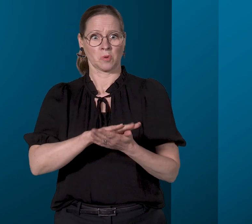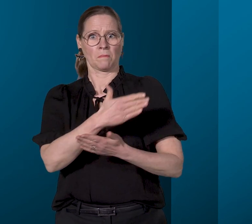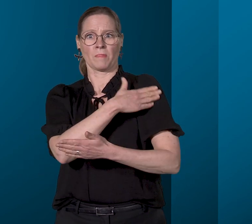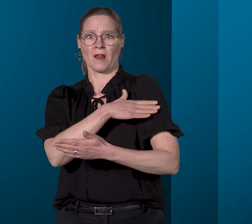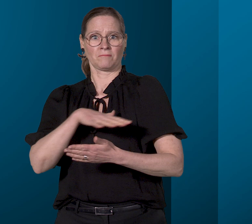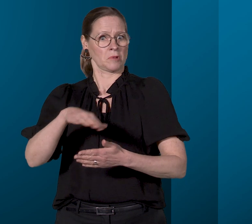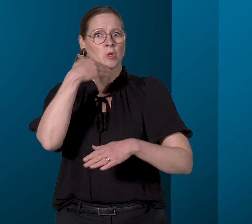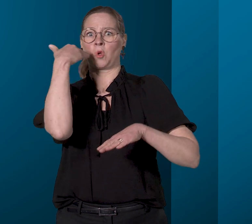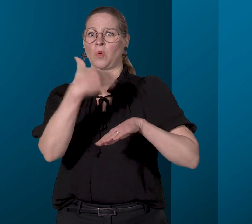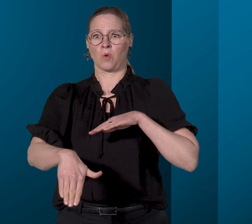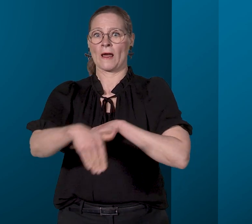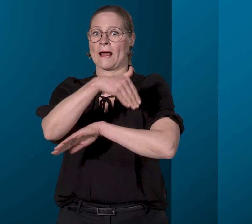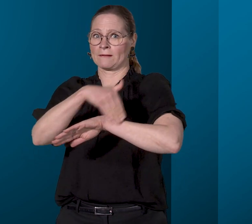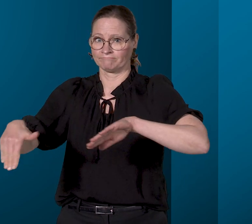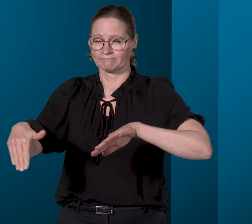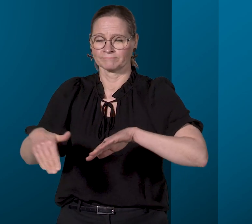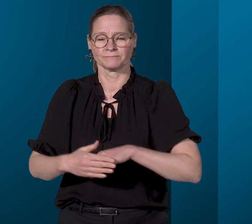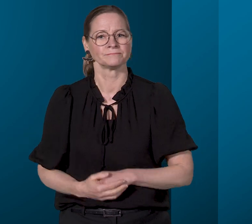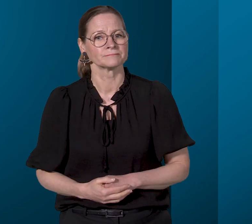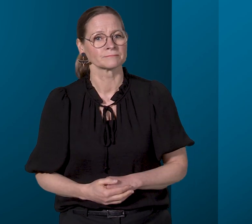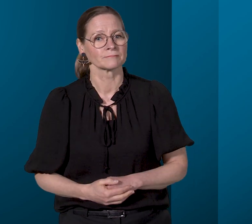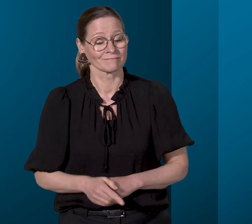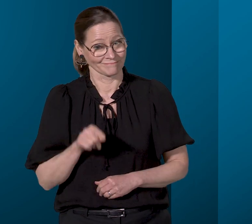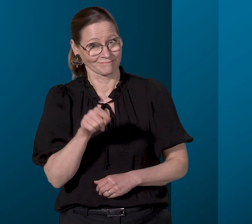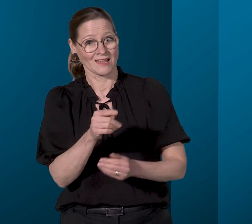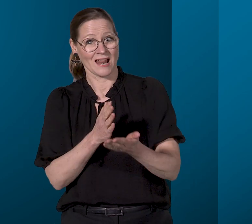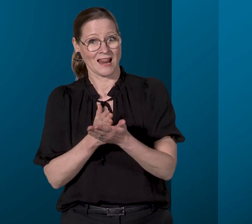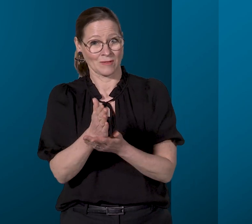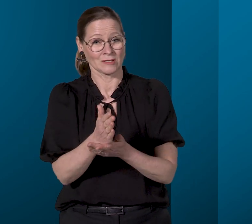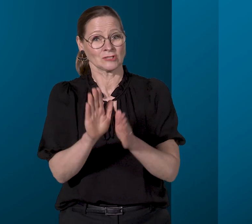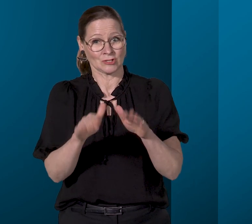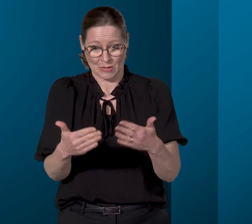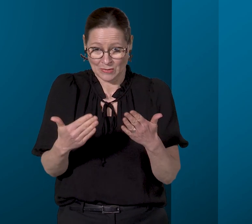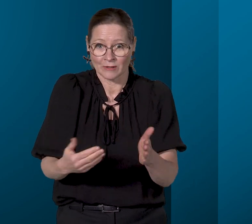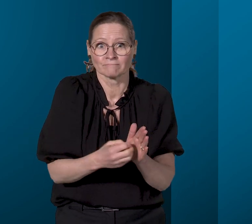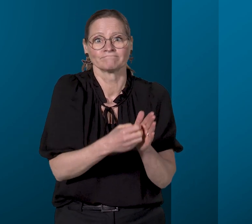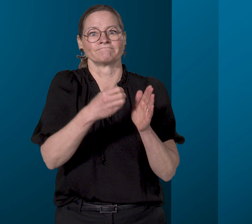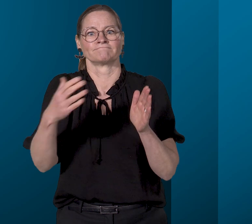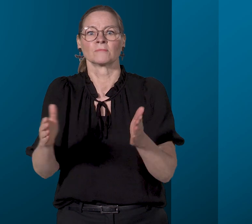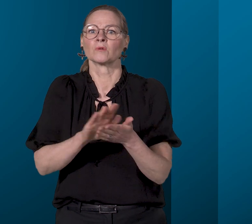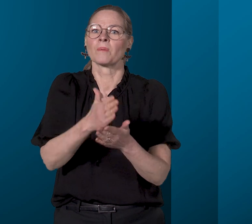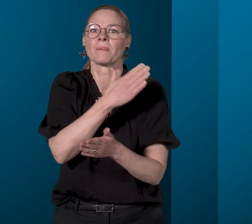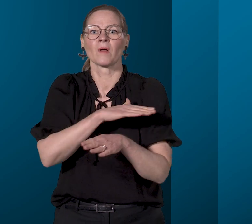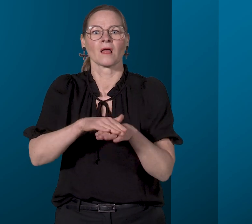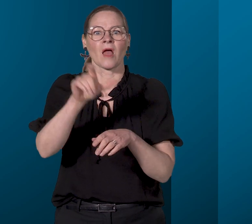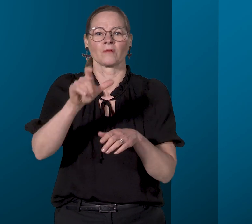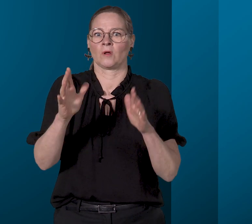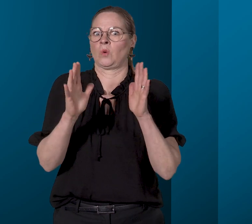vammaisten tulkkaus- palvelun ulkopuolelle. Linjaus on jo nyt aiheuttanut kohtuuttomia tilanteita -